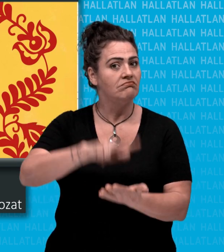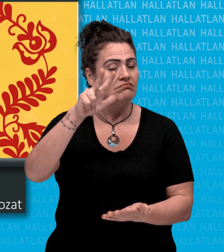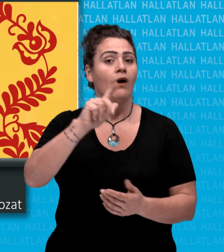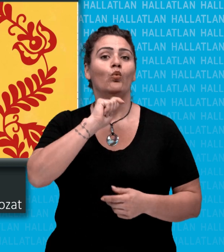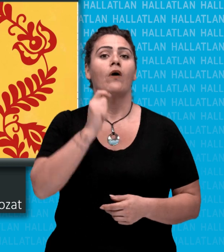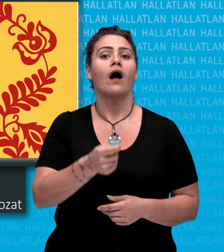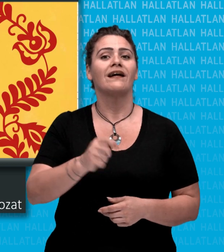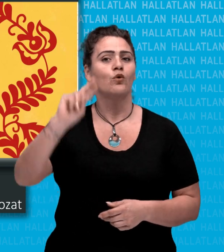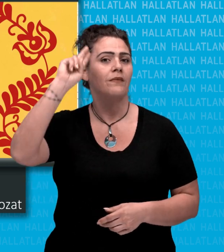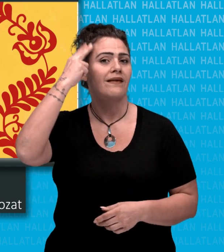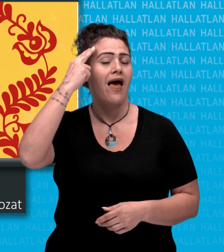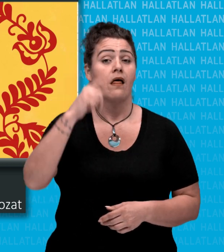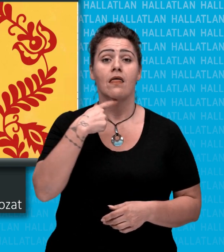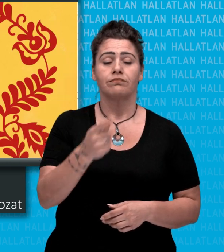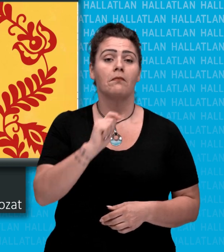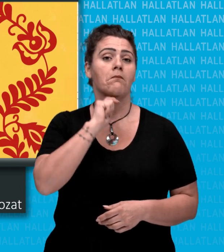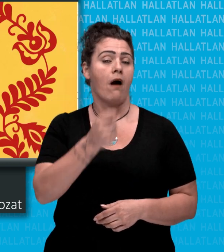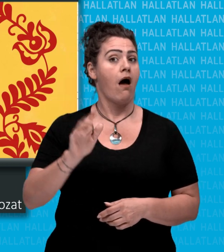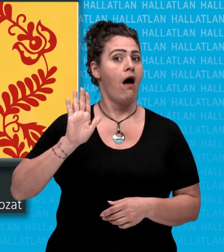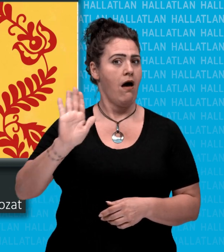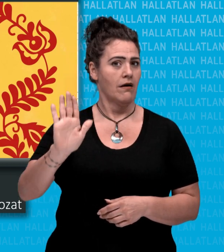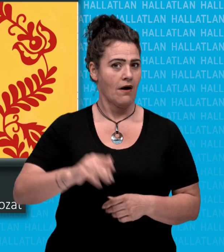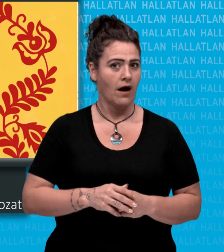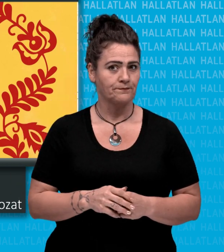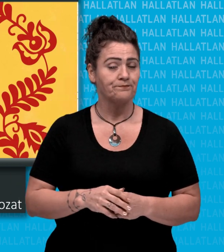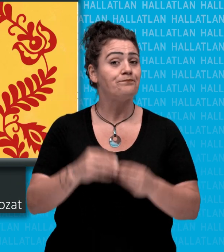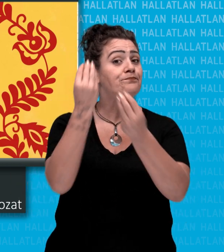a Hungarikummá nyilvánította.